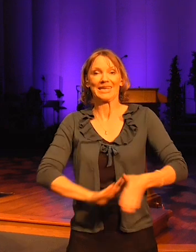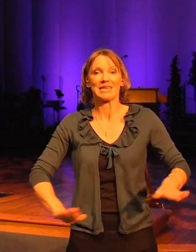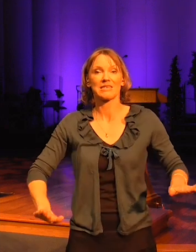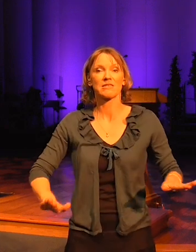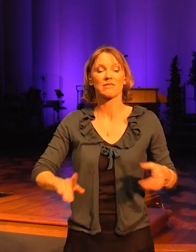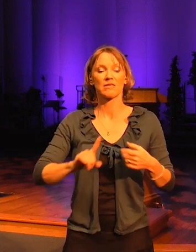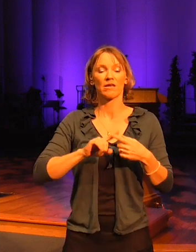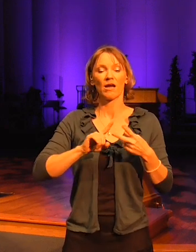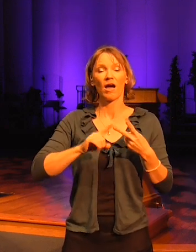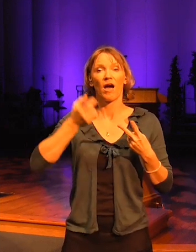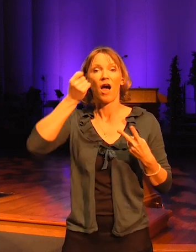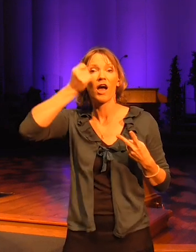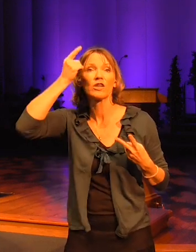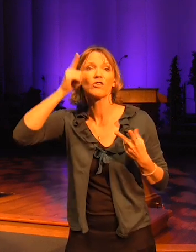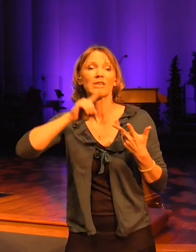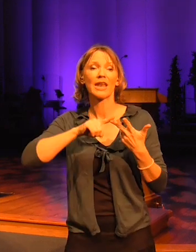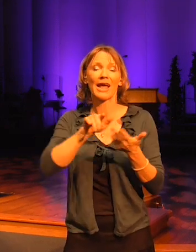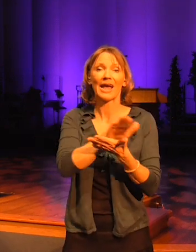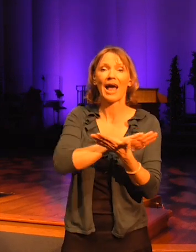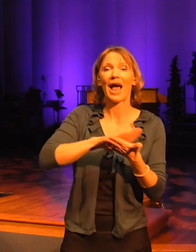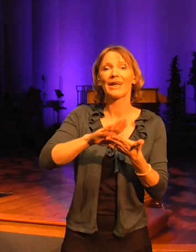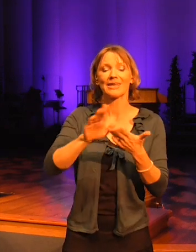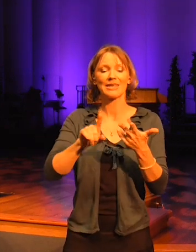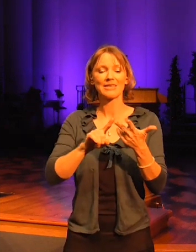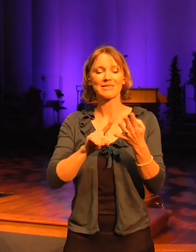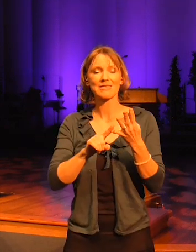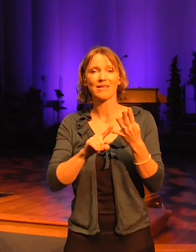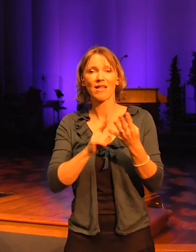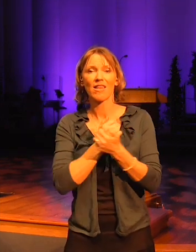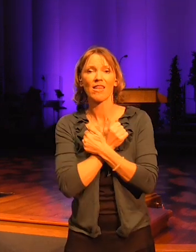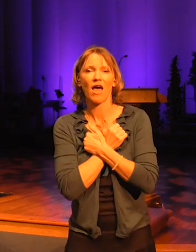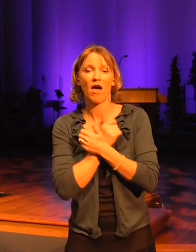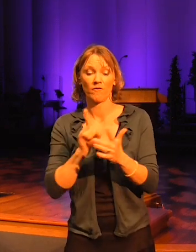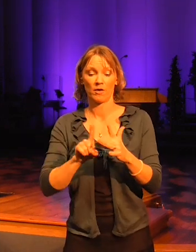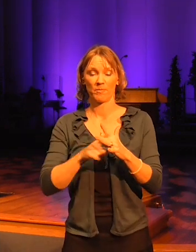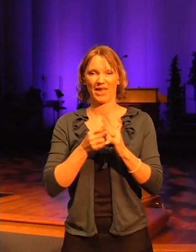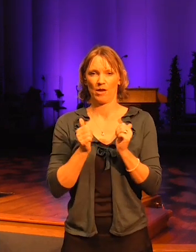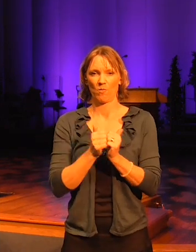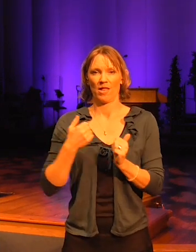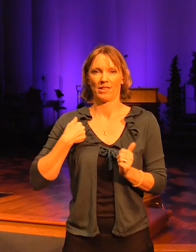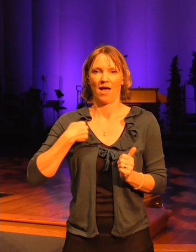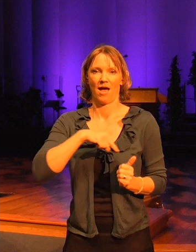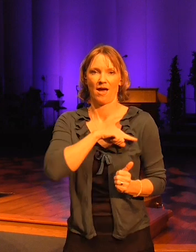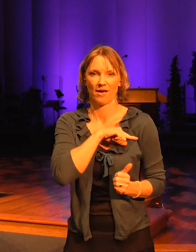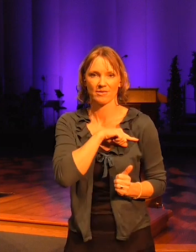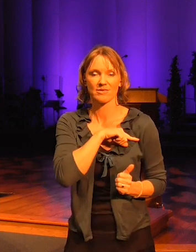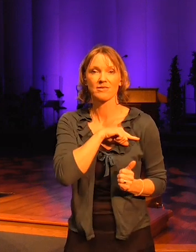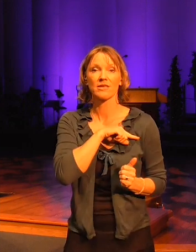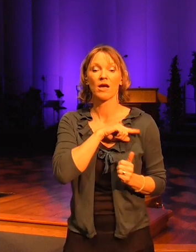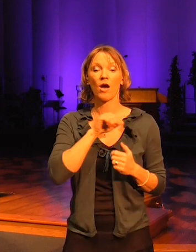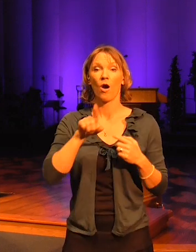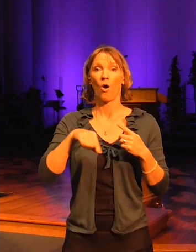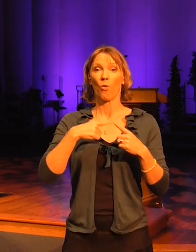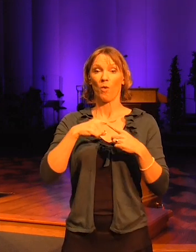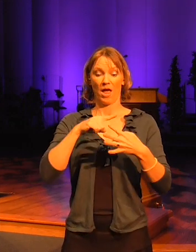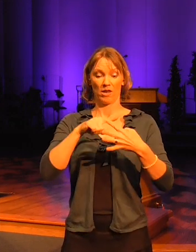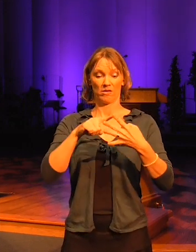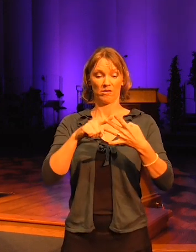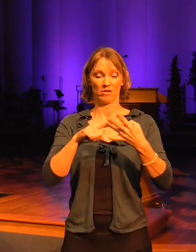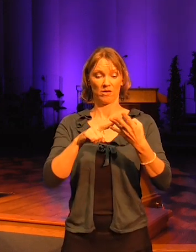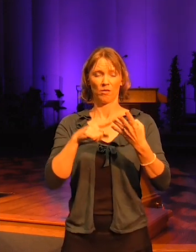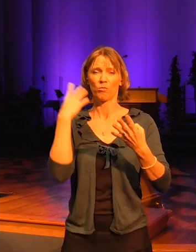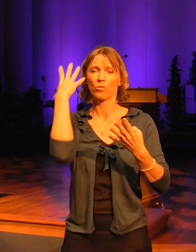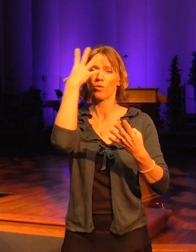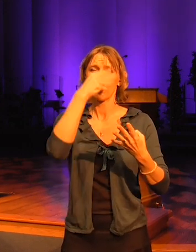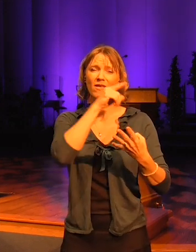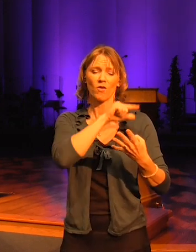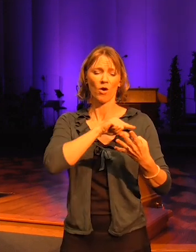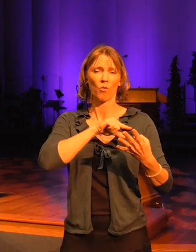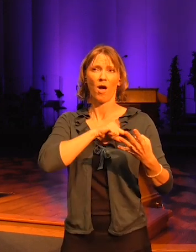la bondad y el amor comienzan con nosotros y cuando podemos encarnar esas hermosas cualidades de lo Divino,